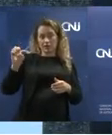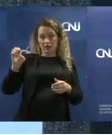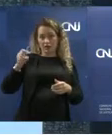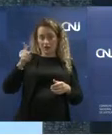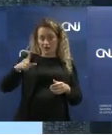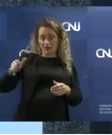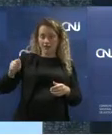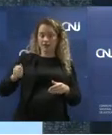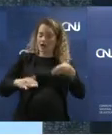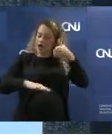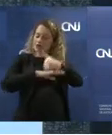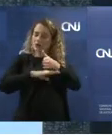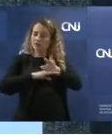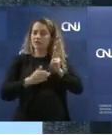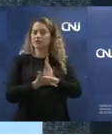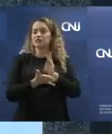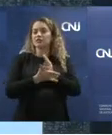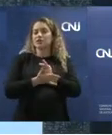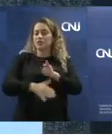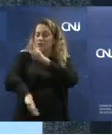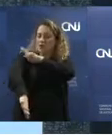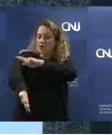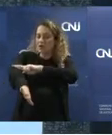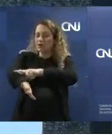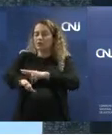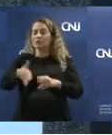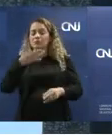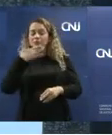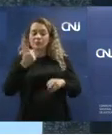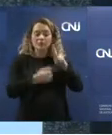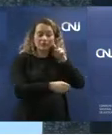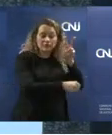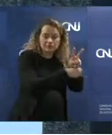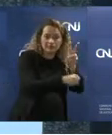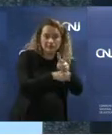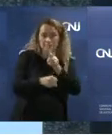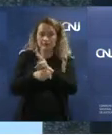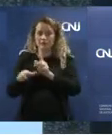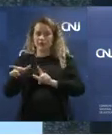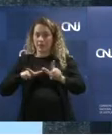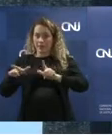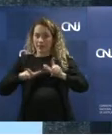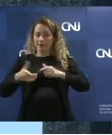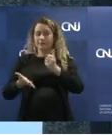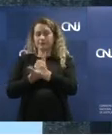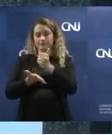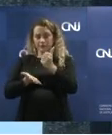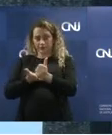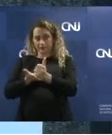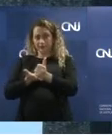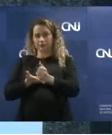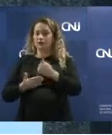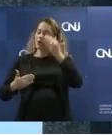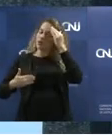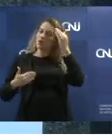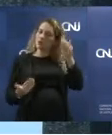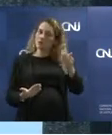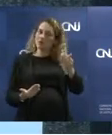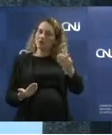e de excelência na supervisão dos serviços cartorário. Muito obrigado pela atenção com que me dispensar.